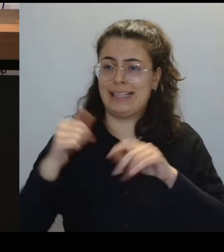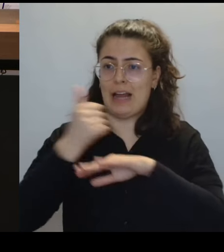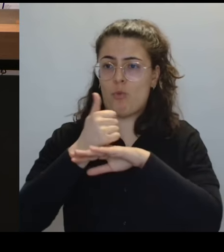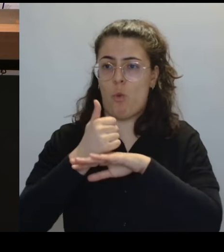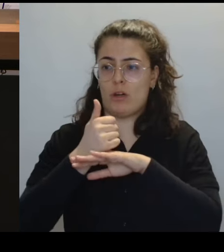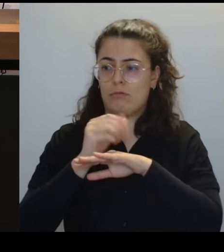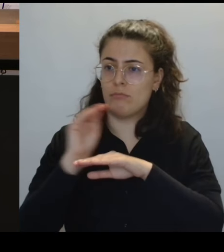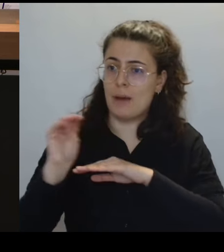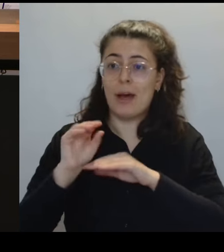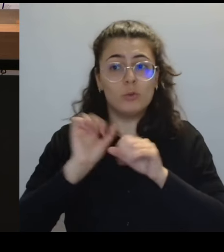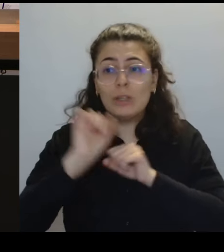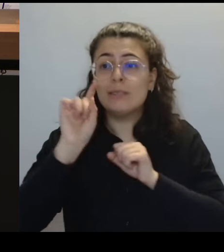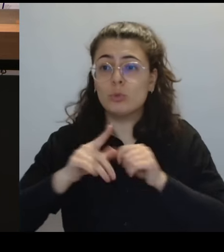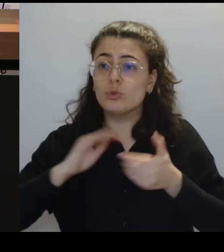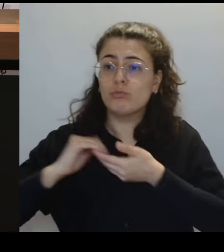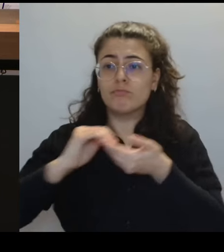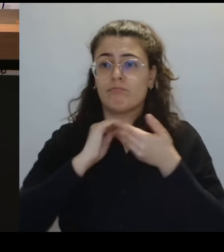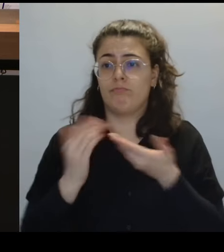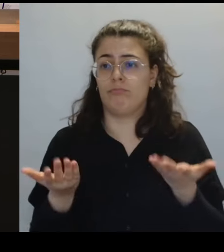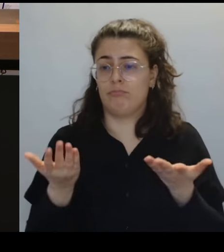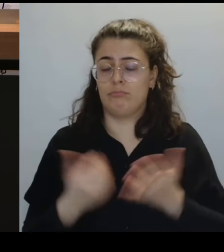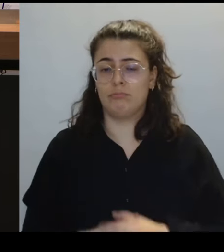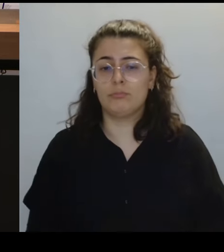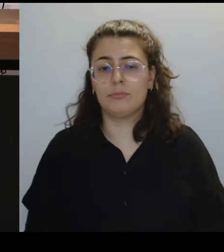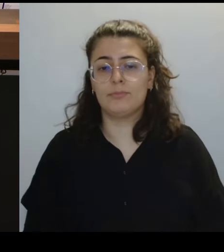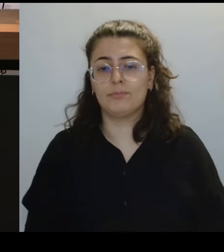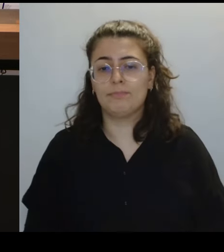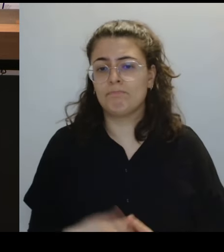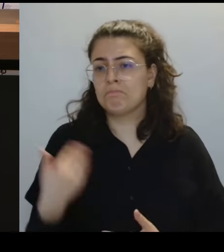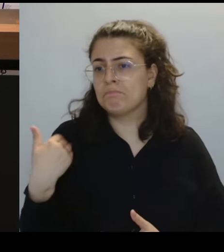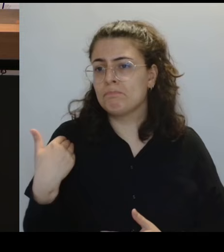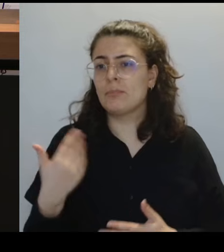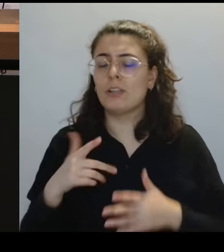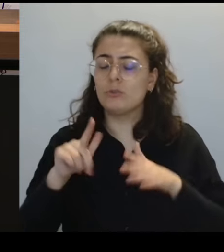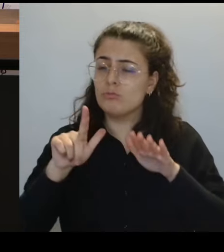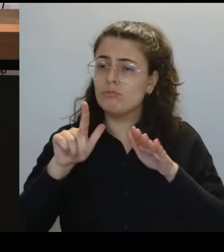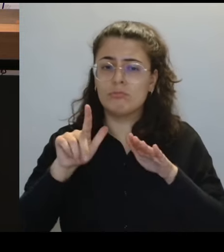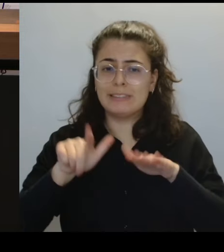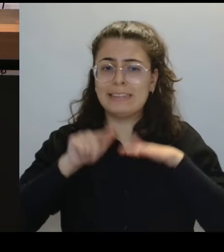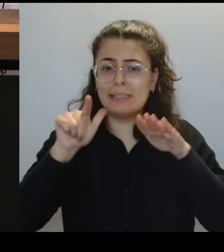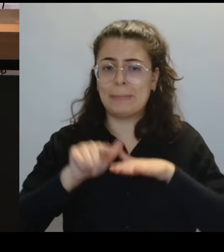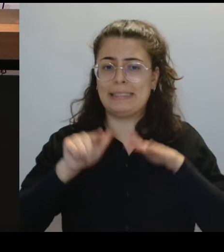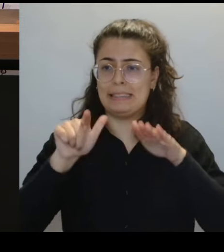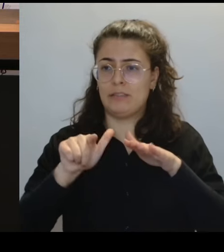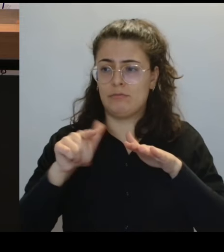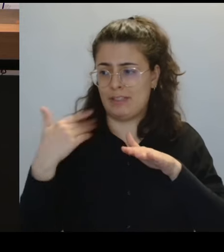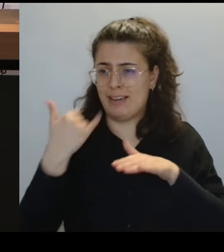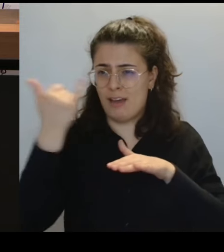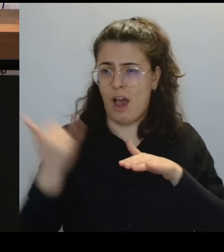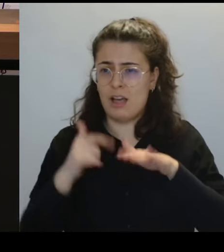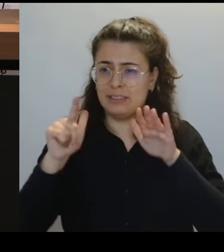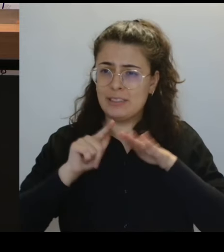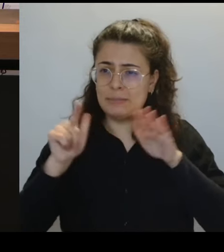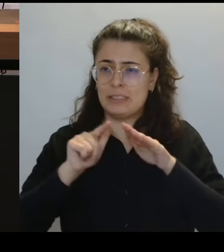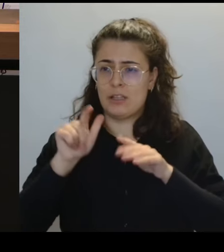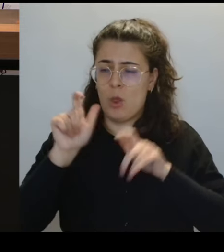Bereits 17 vorzeitig Entlassene im vergangenen Jahr und weitere 20 in akuter Warteschleife dürften doch auch